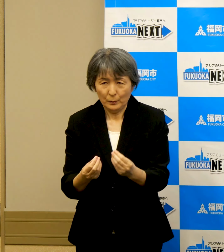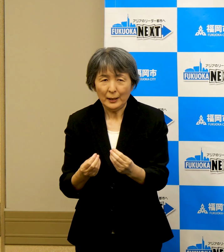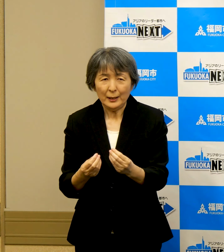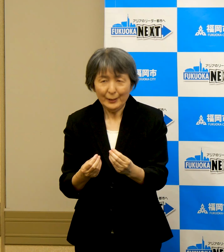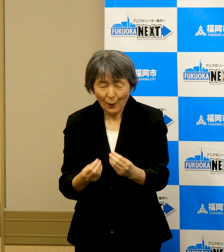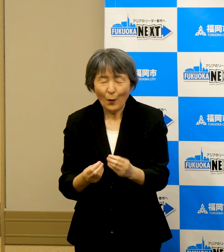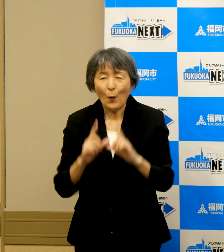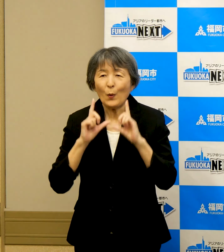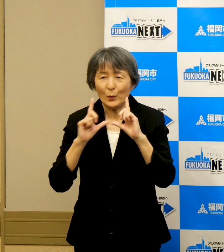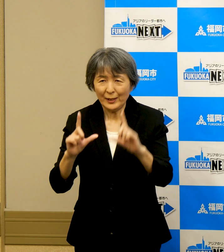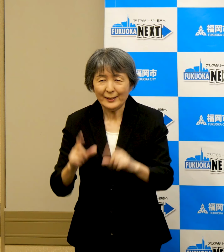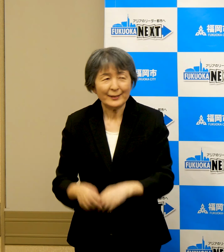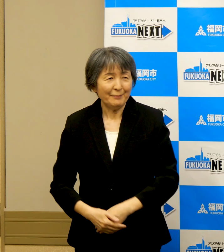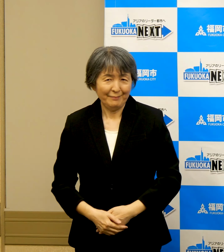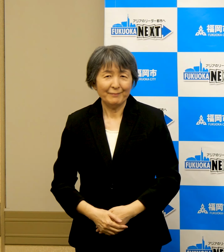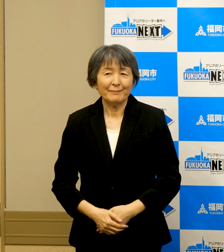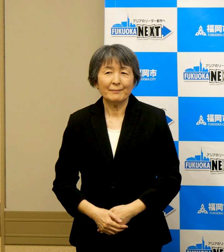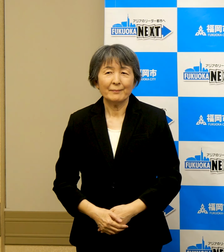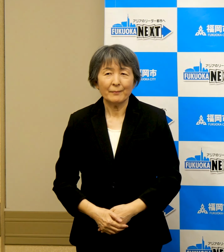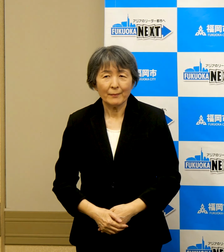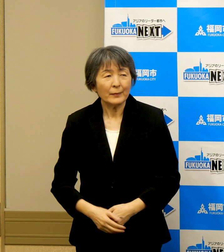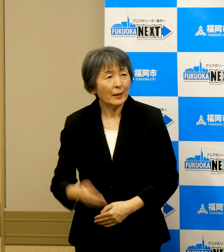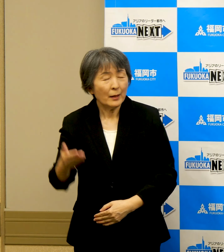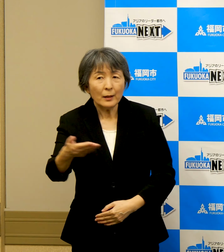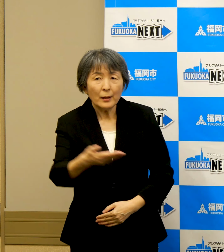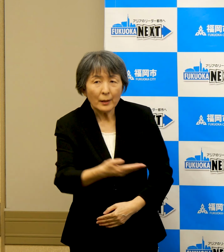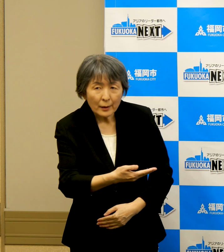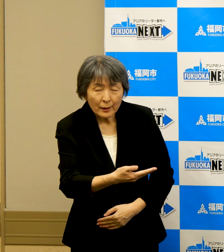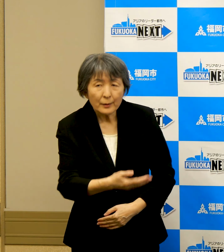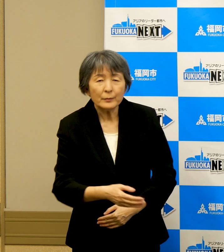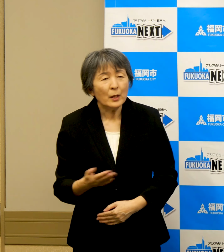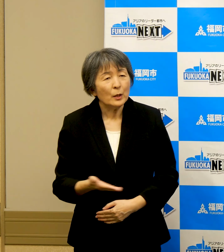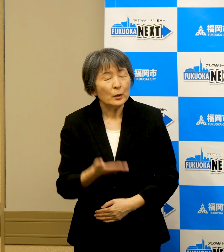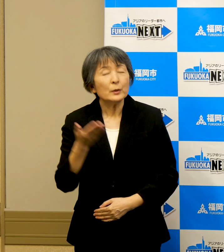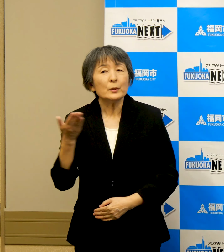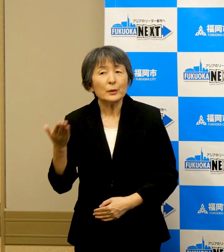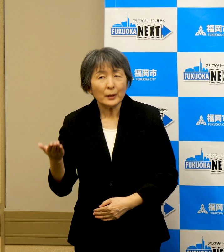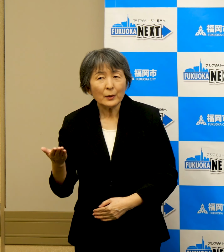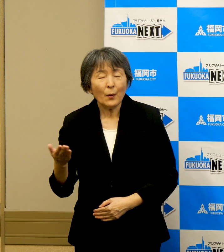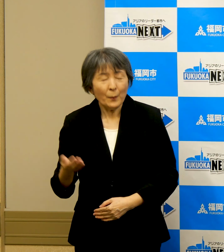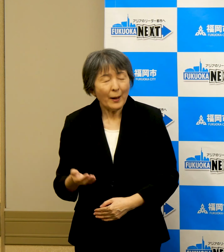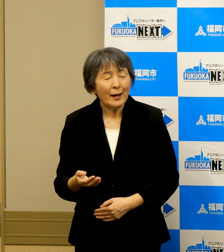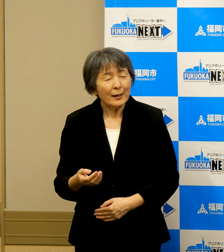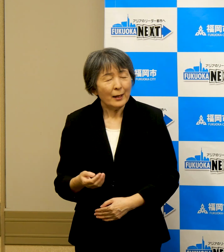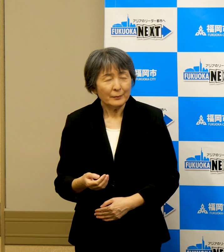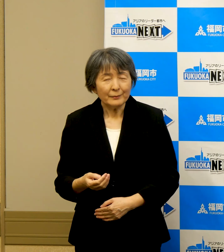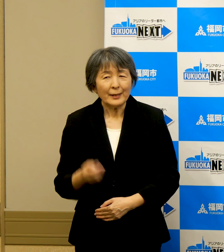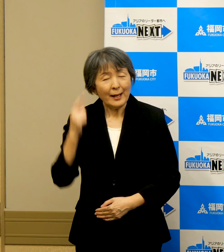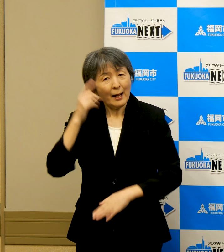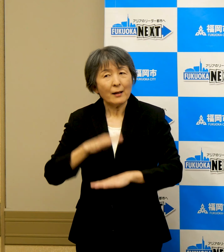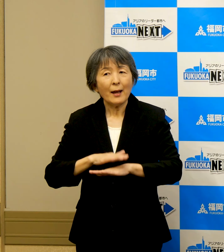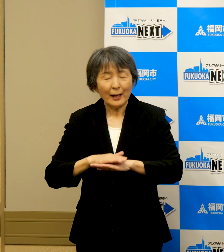以上です (記者)市長 次のフェーズというのか 今回場所を増やすよというフェーズから